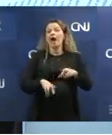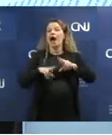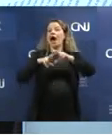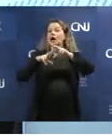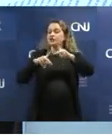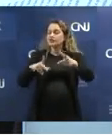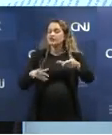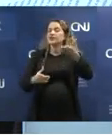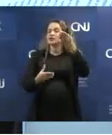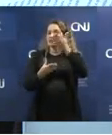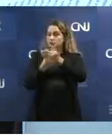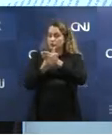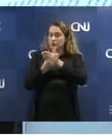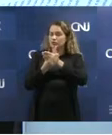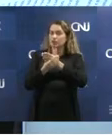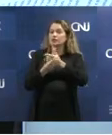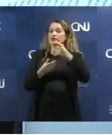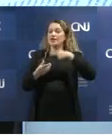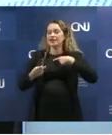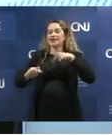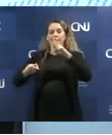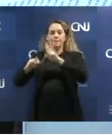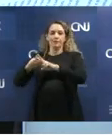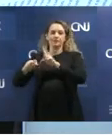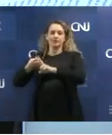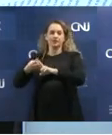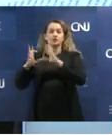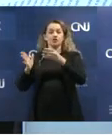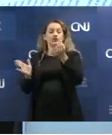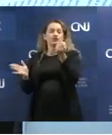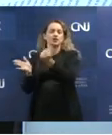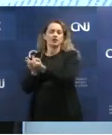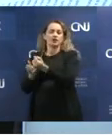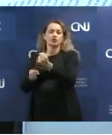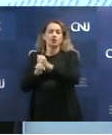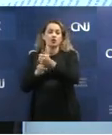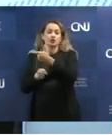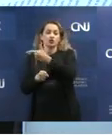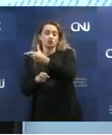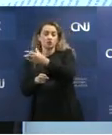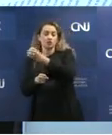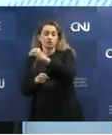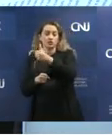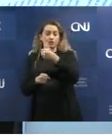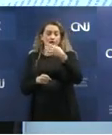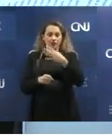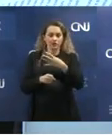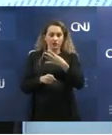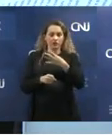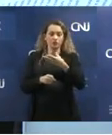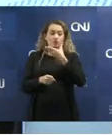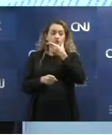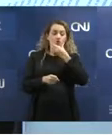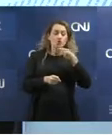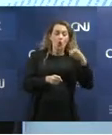é que a prisão preventiva foi decretada em 2014. Ele foi preso em 2015,